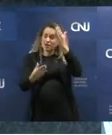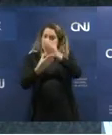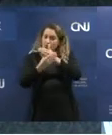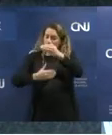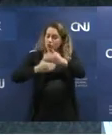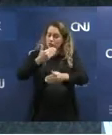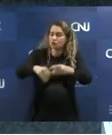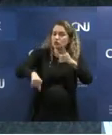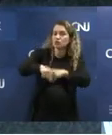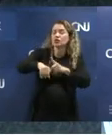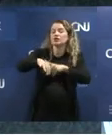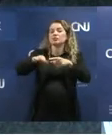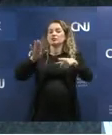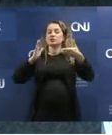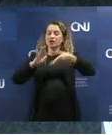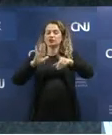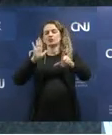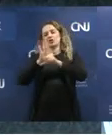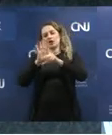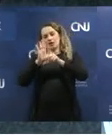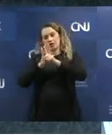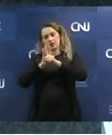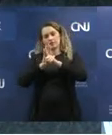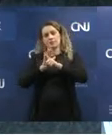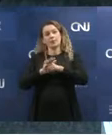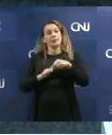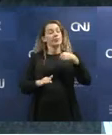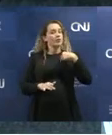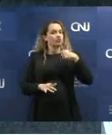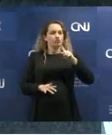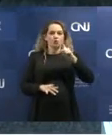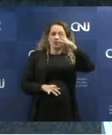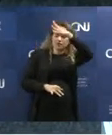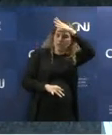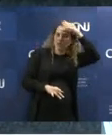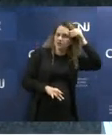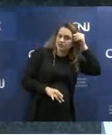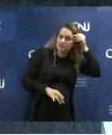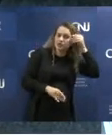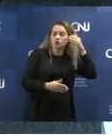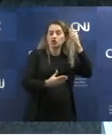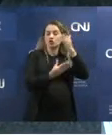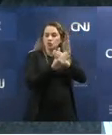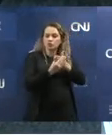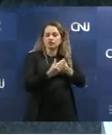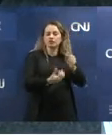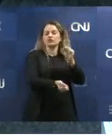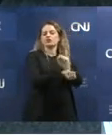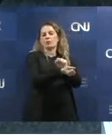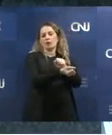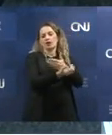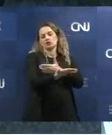Não estou aqui apagando o fato de que o processo ficou parado tanto tempo entretanto, temos que verificar